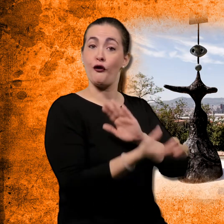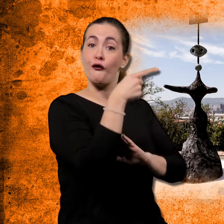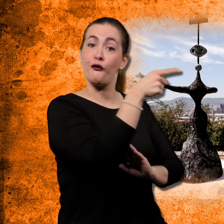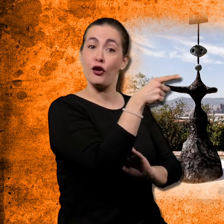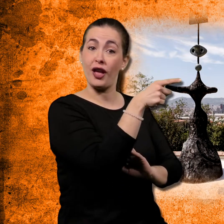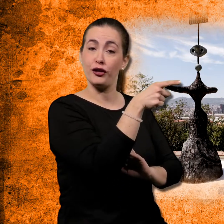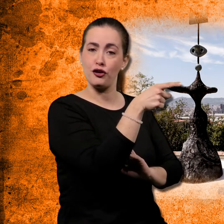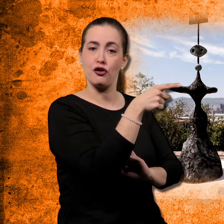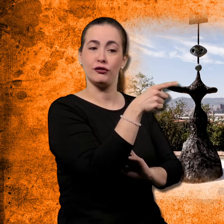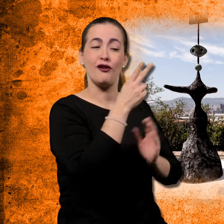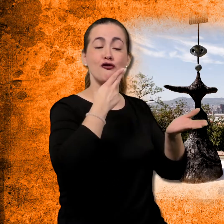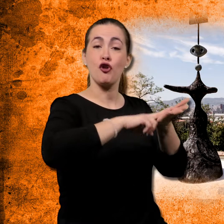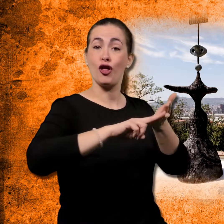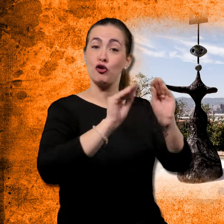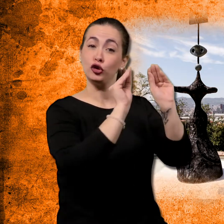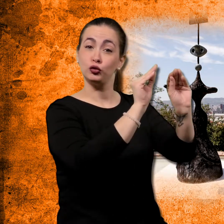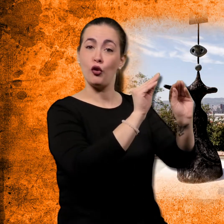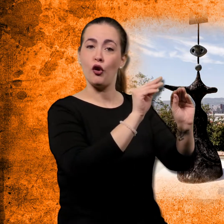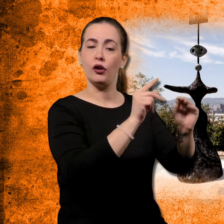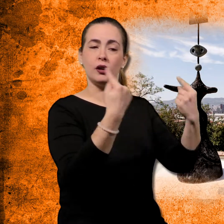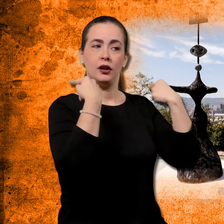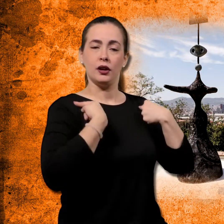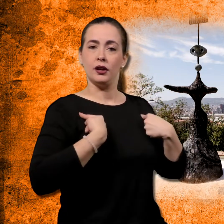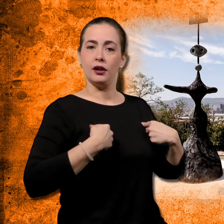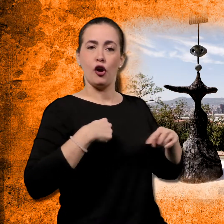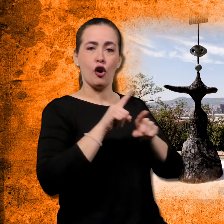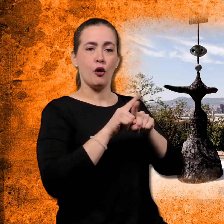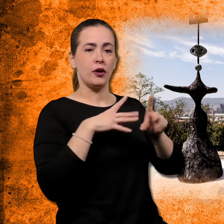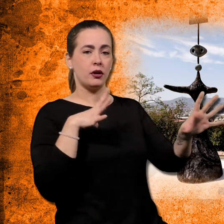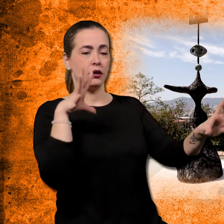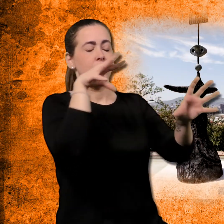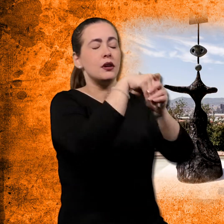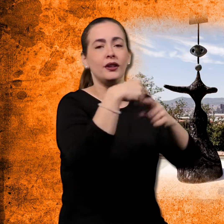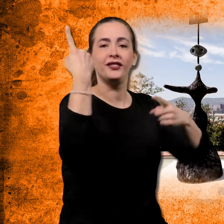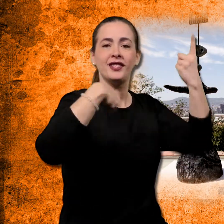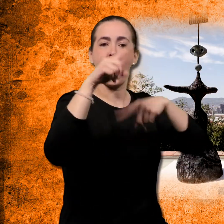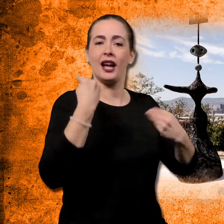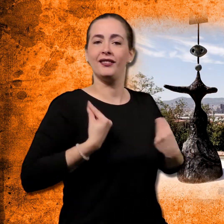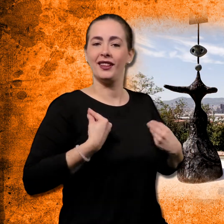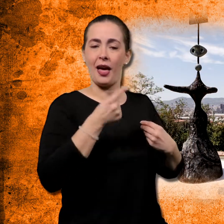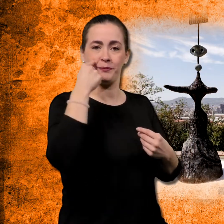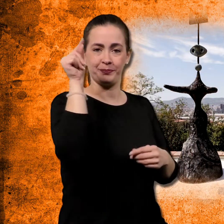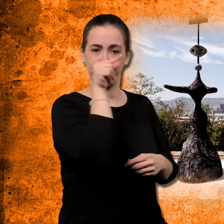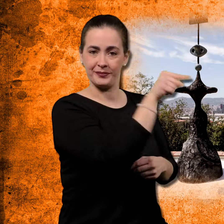La col·lecció de la Fundació permet realitzar un viatge a través de la vida artística de Miró.